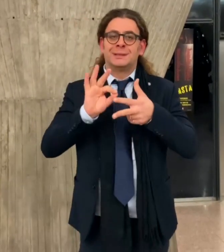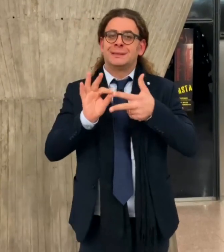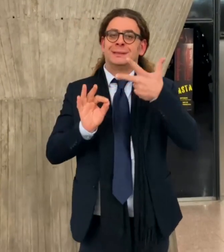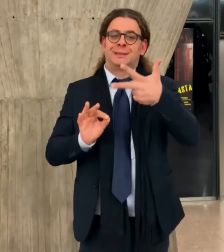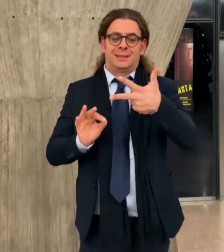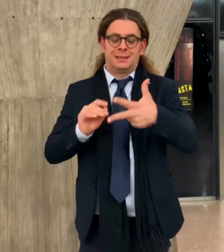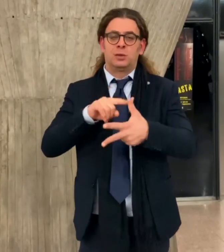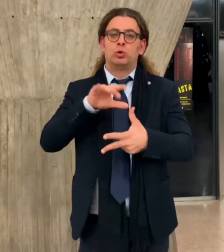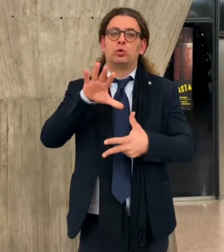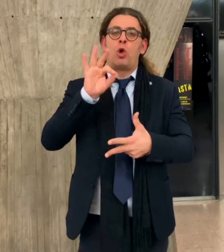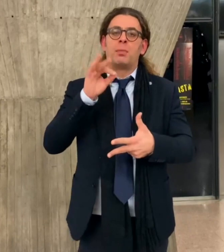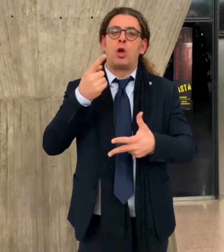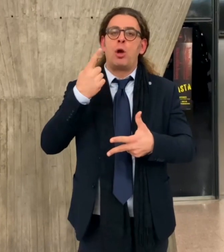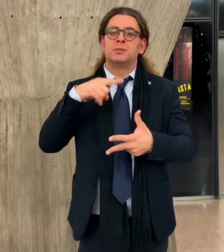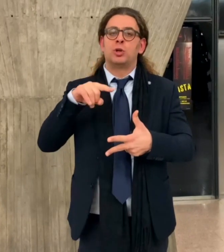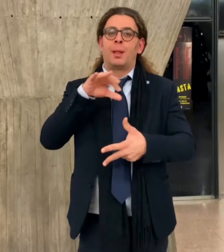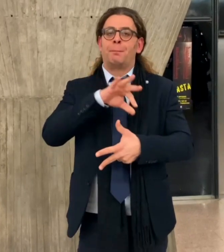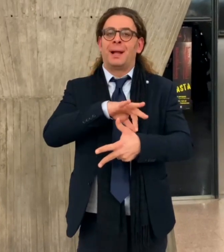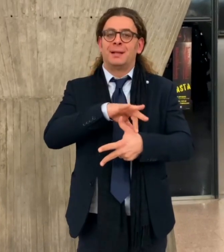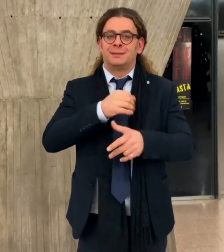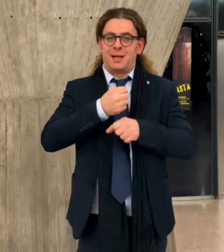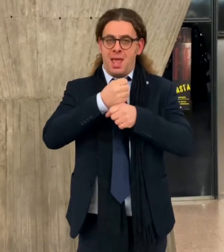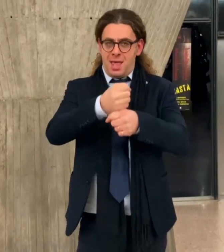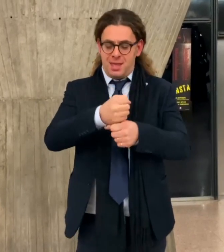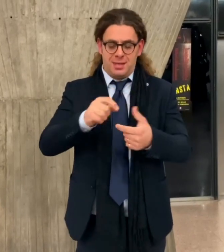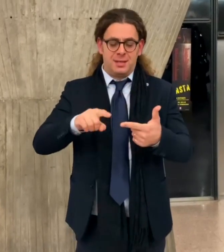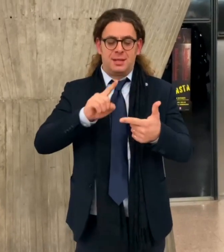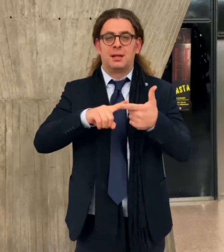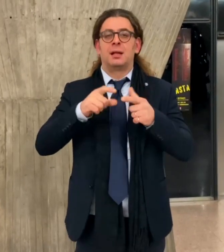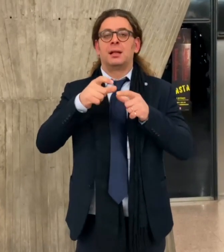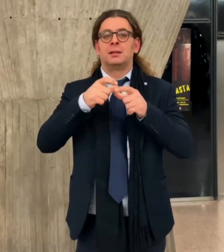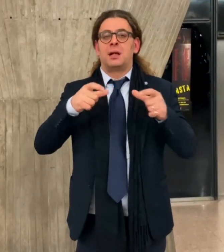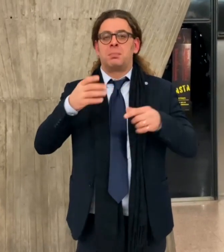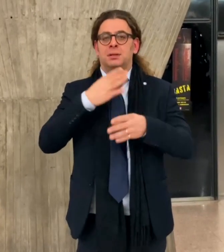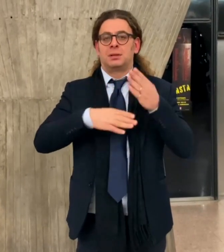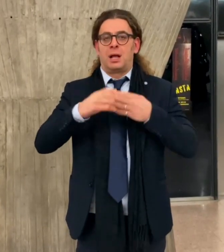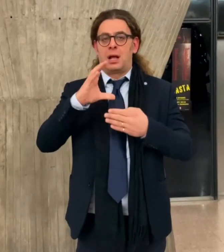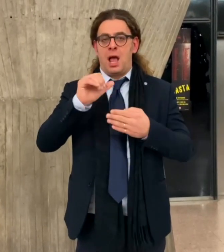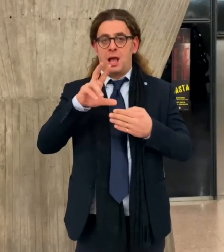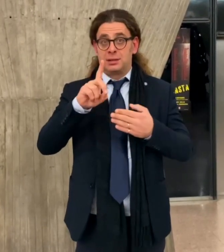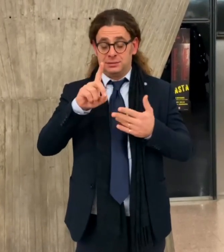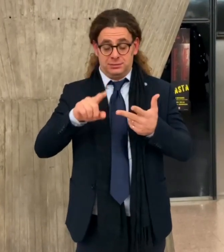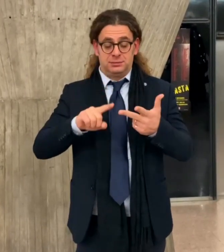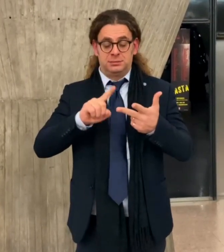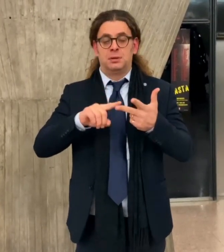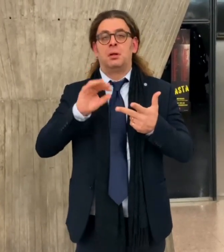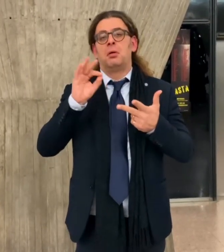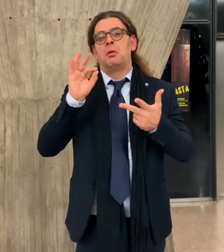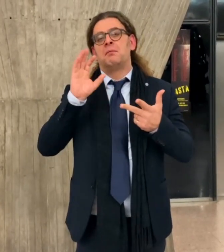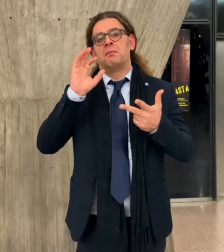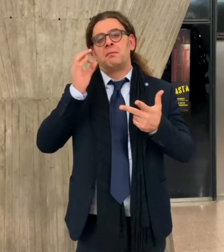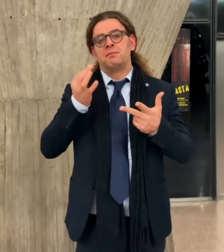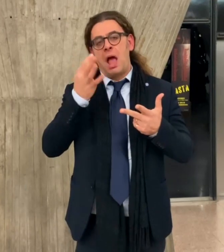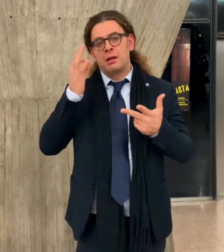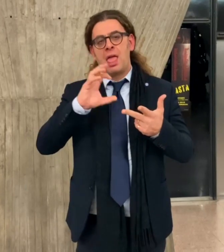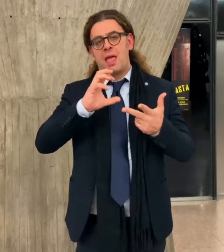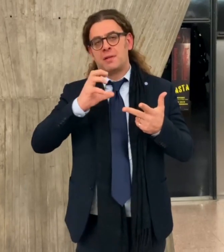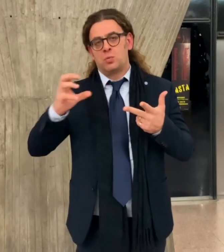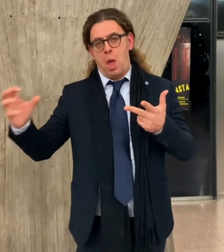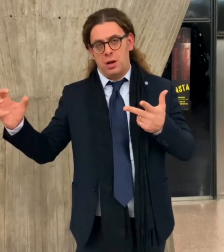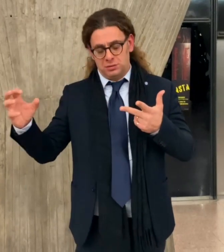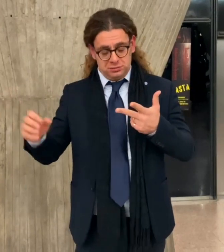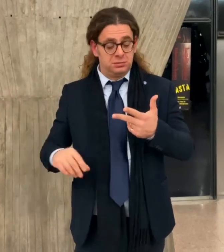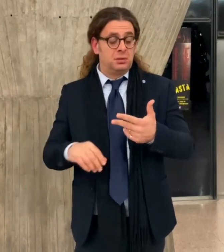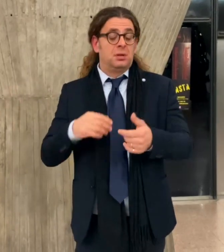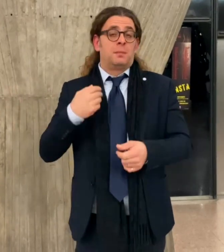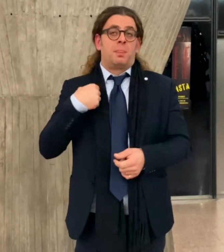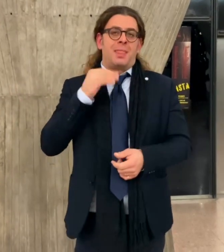1) nomina della commissione medica 2) Disability Card 3) varie ed eventuali.